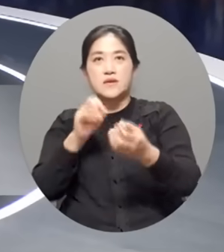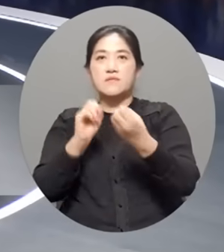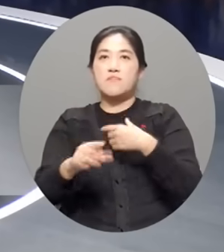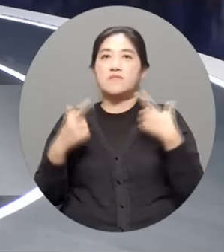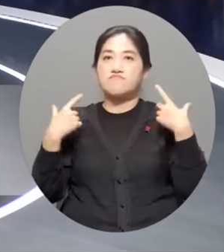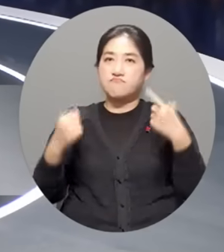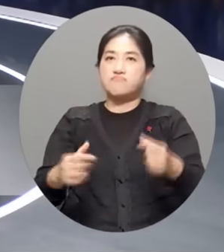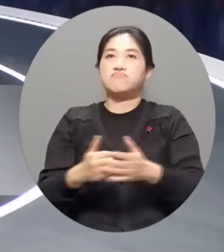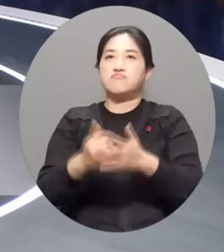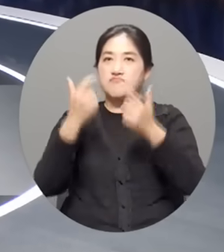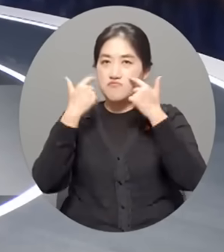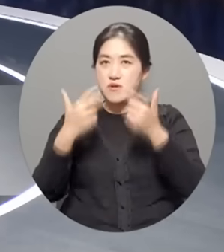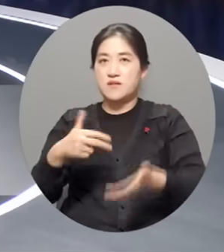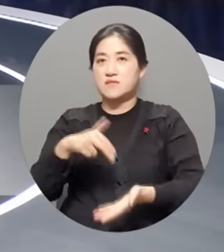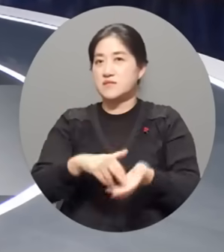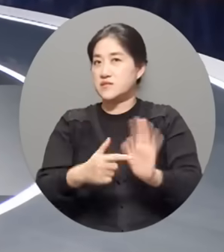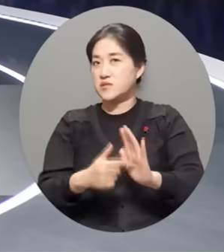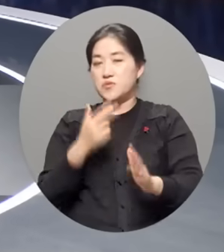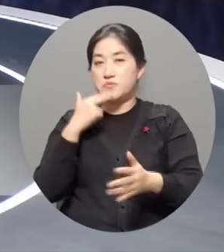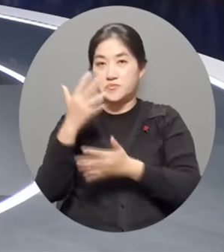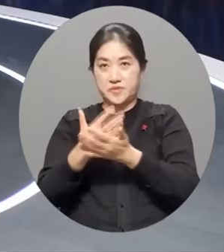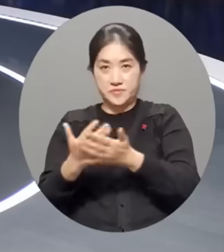내놓느냐하는 거였는데 오늘 관련 질문이 나왔는데 역시 오늘도 명확하게 입장을 밝히지는 않았어요.